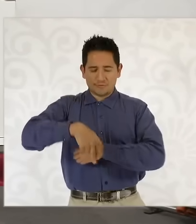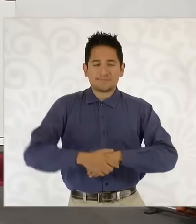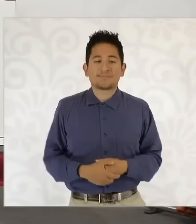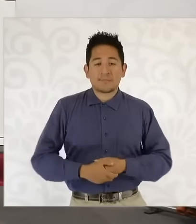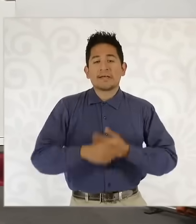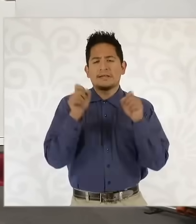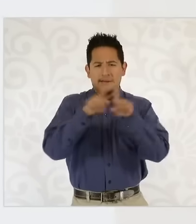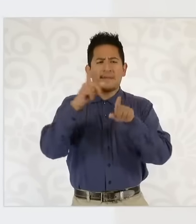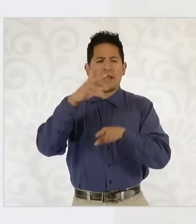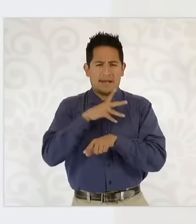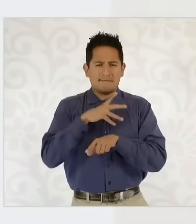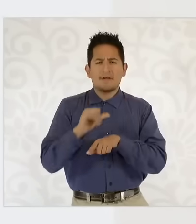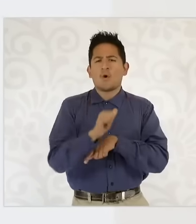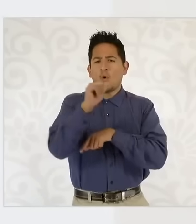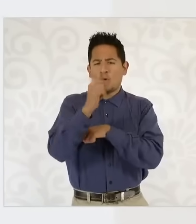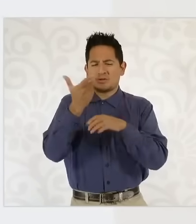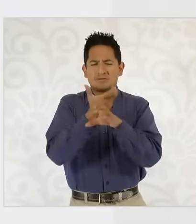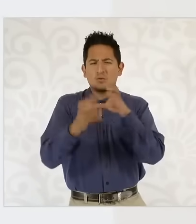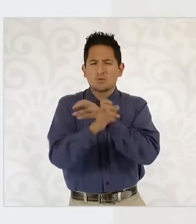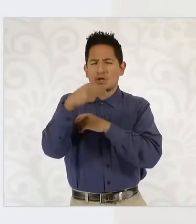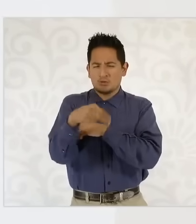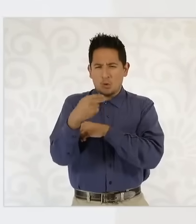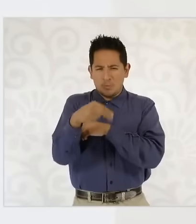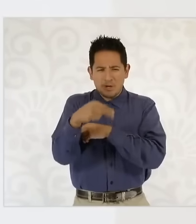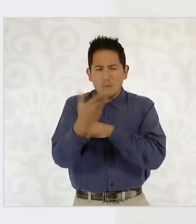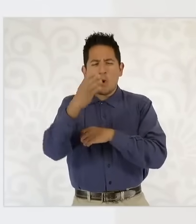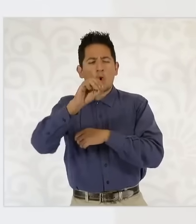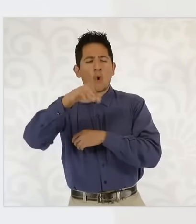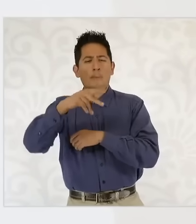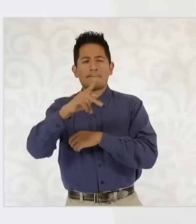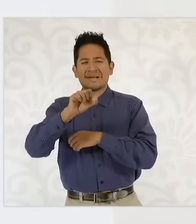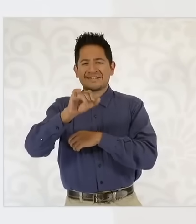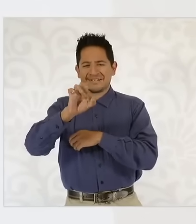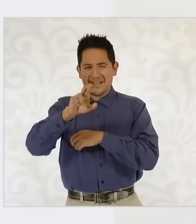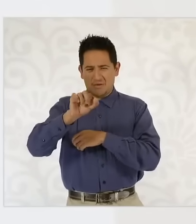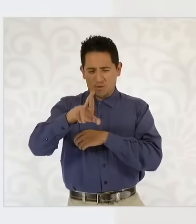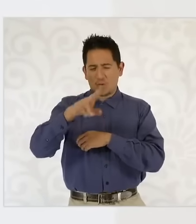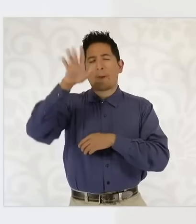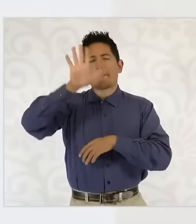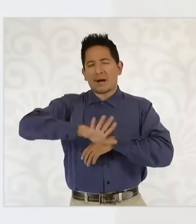los llamados compensadores, que son similares a unas especies de semáforos y señales de tránsito